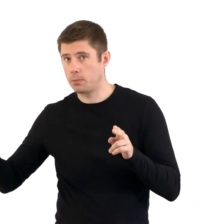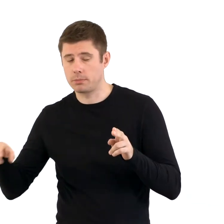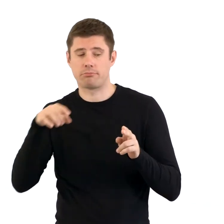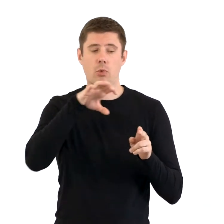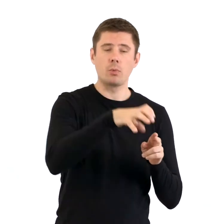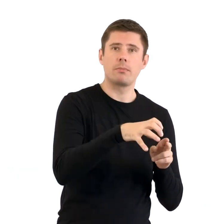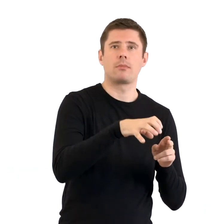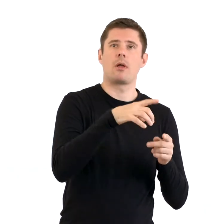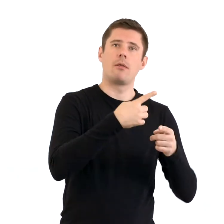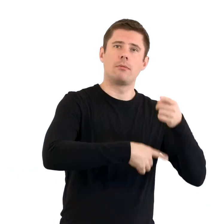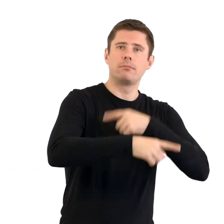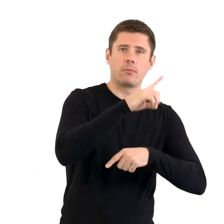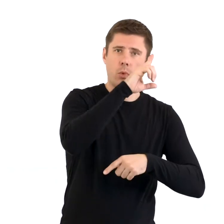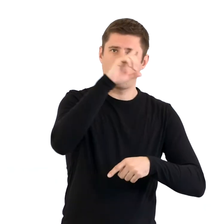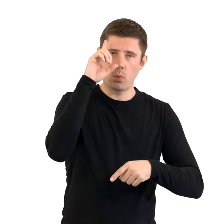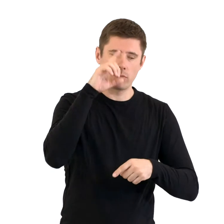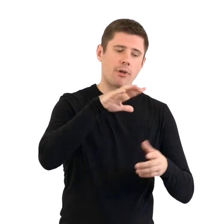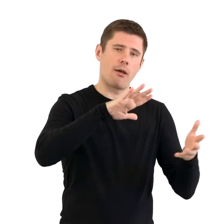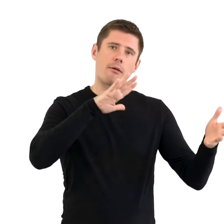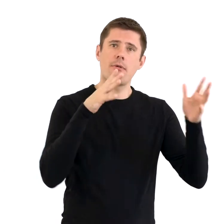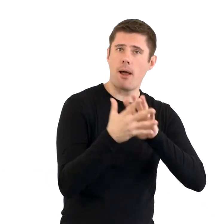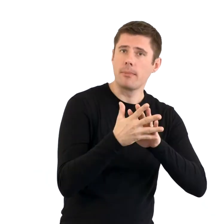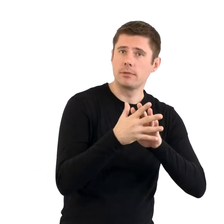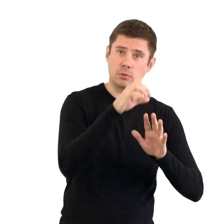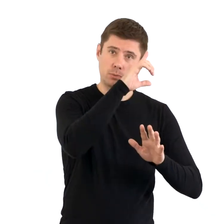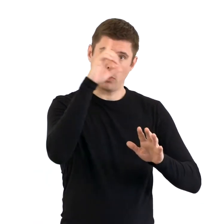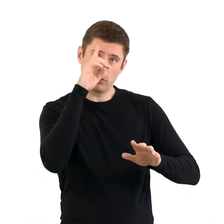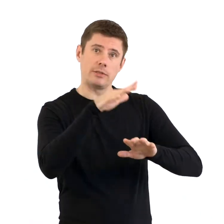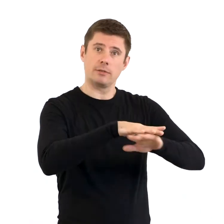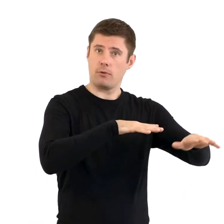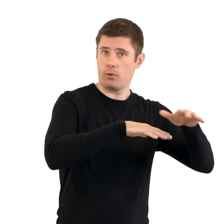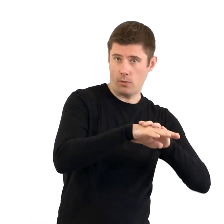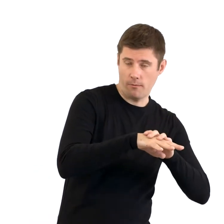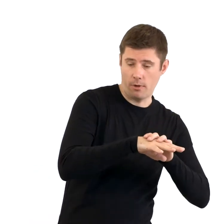rehabilitacji społecznej i zawodowej osób niepełnosprawnych